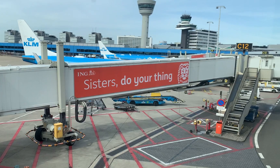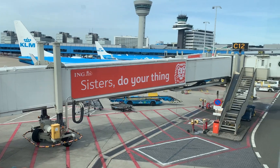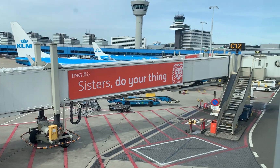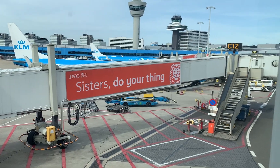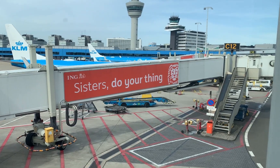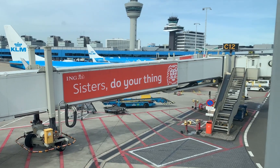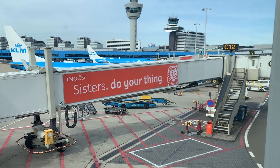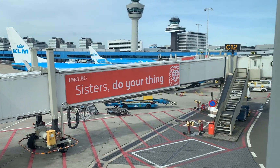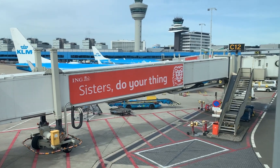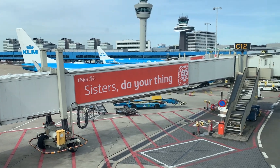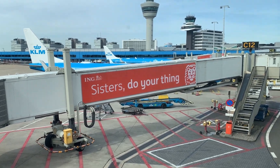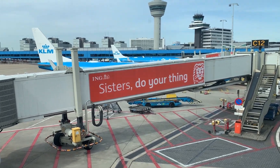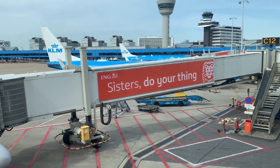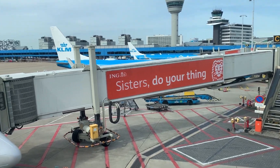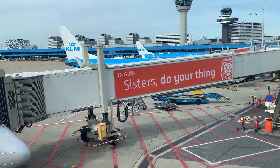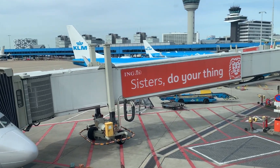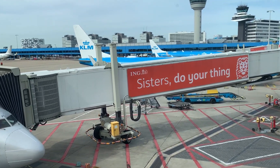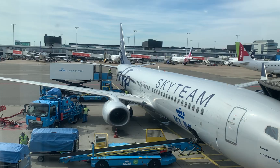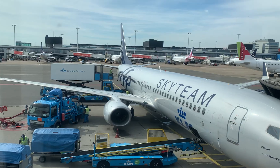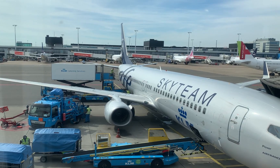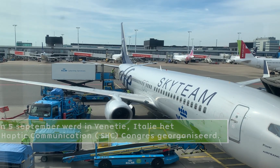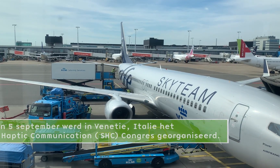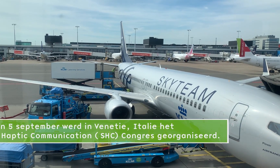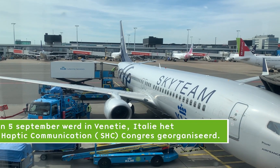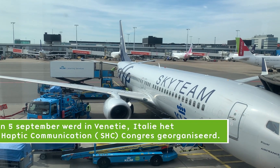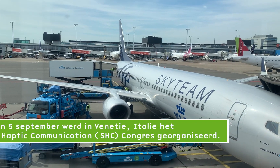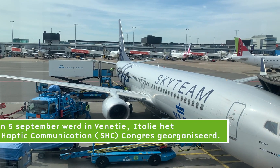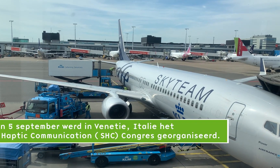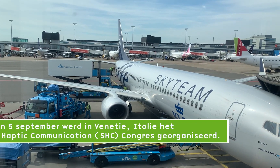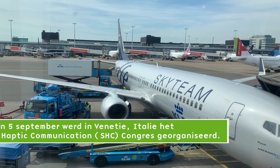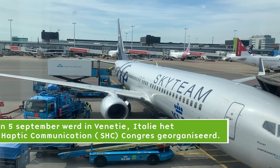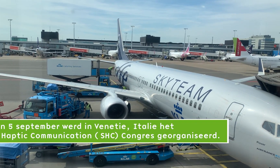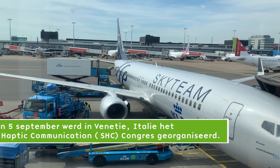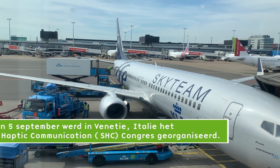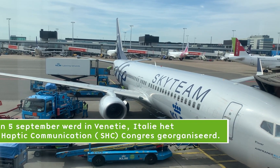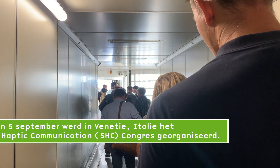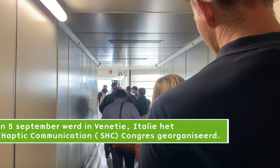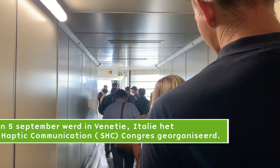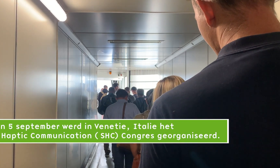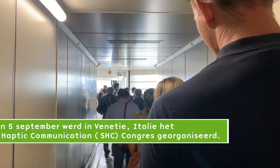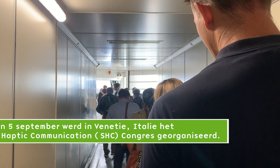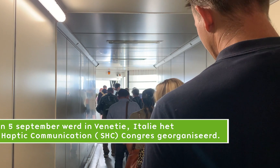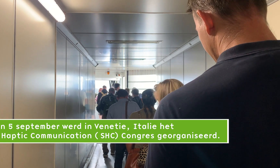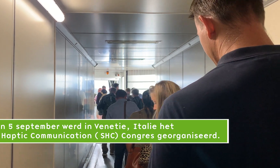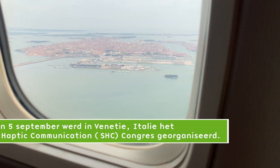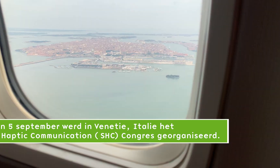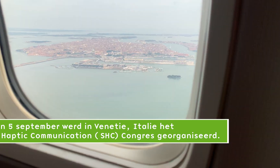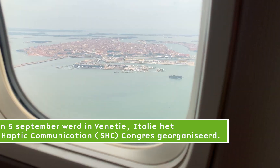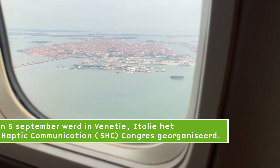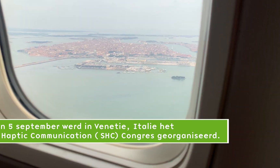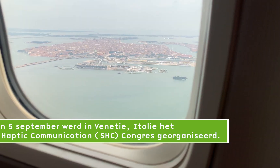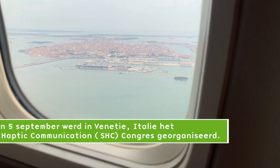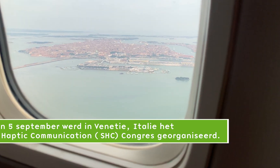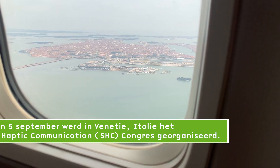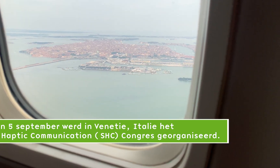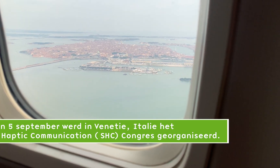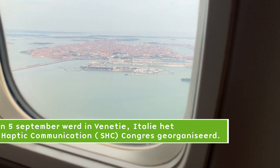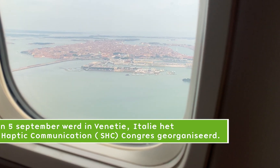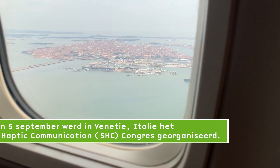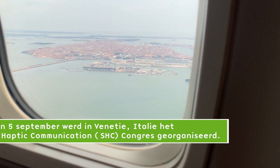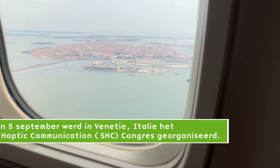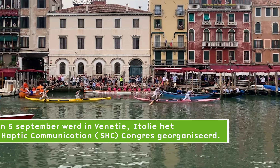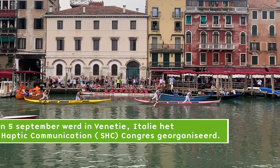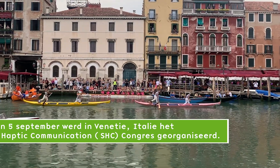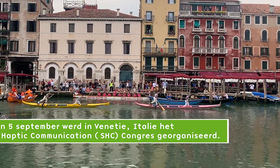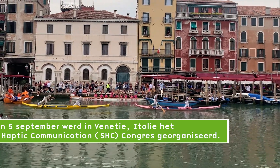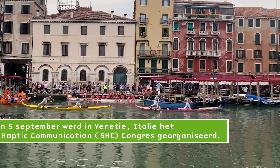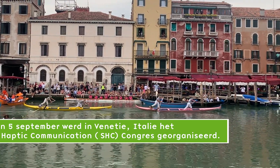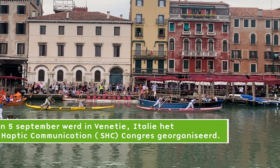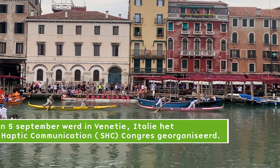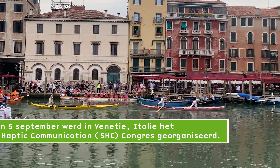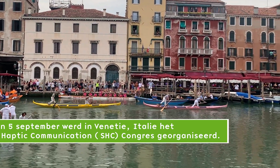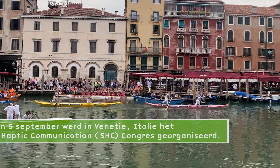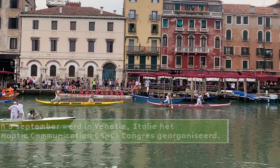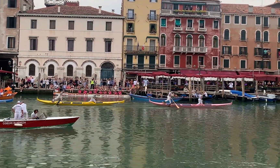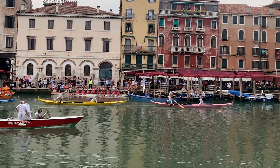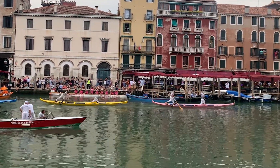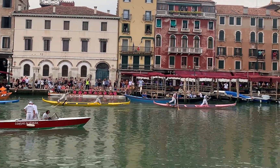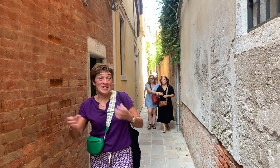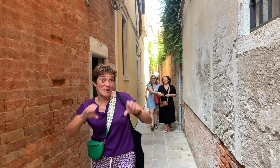MUZIEK